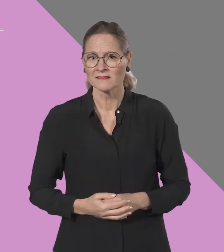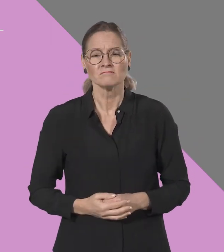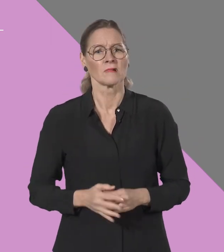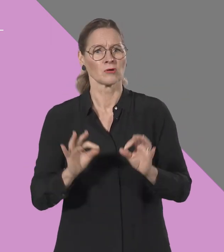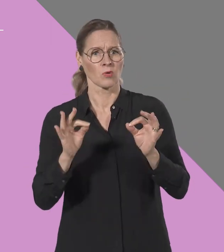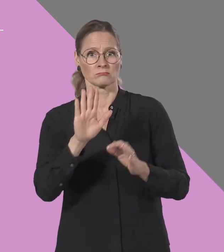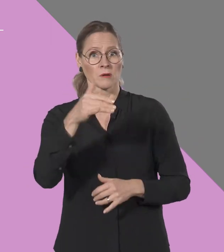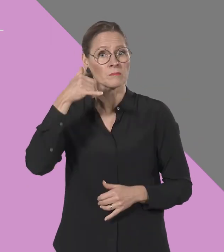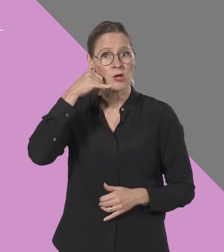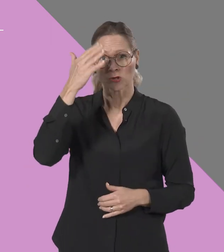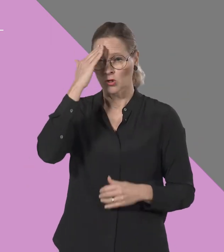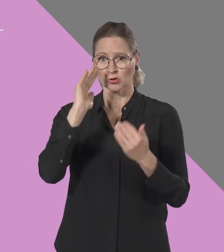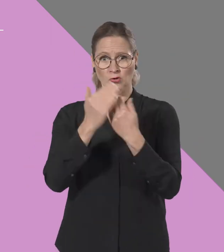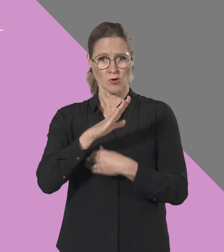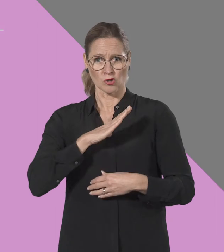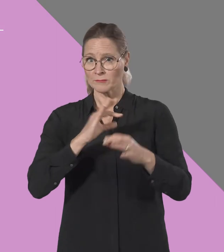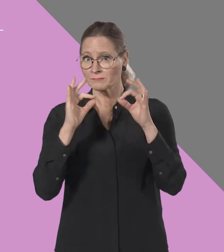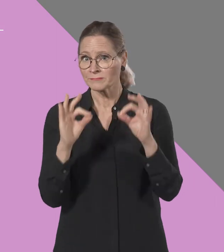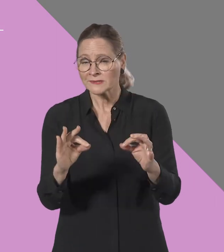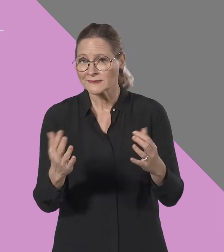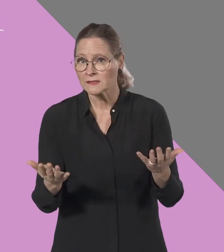Entä onko puhelimesi tietoturva ajan tasalla?